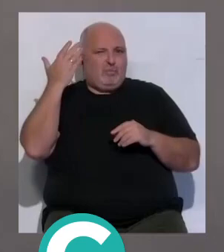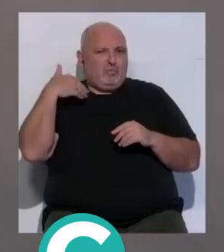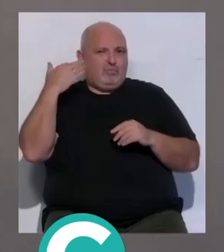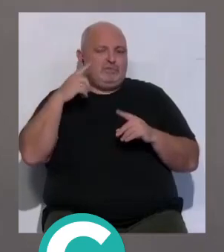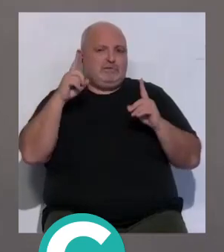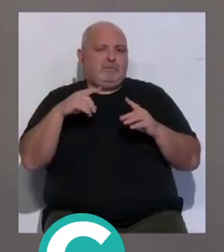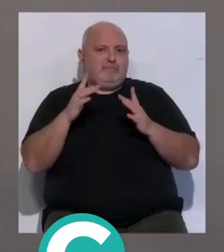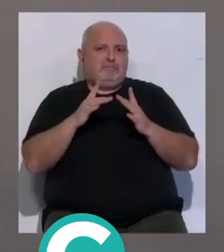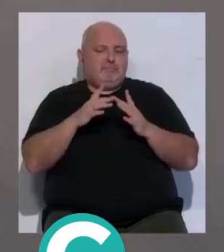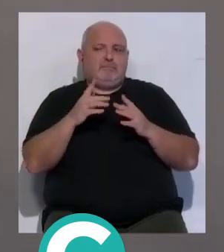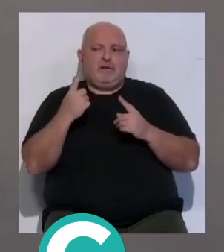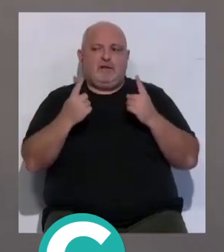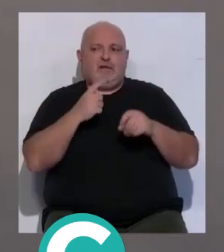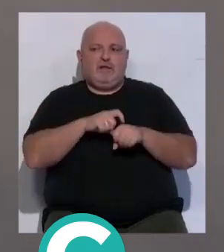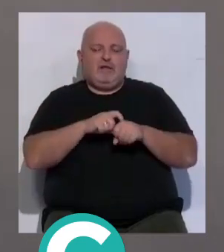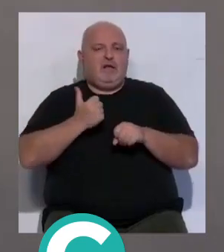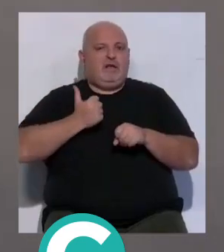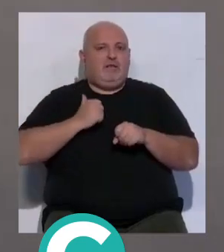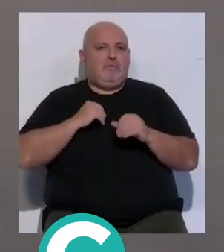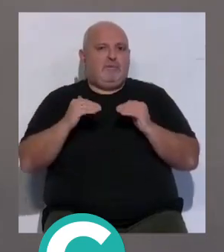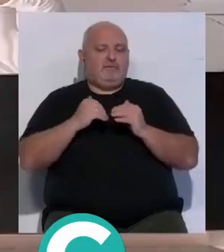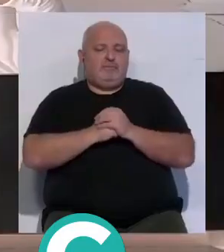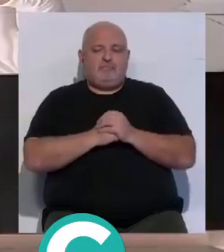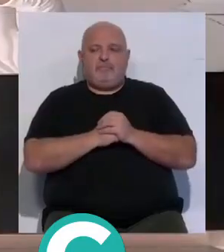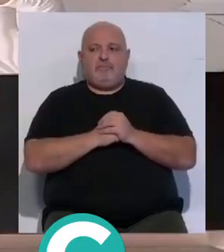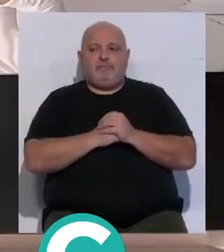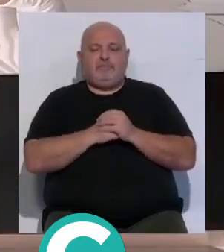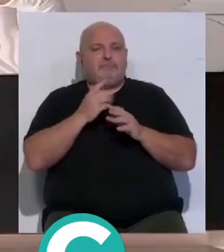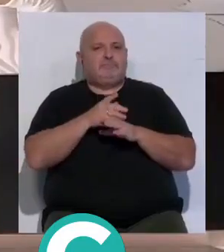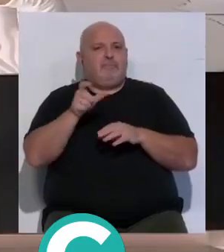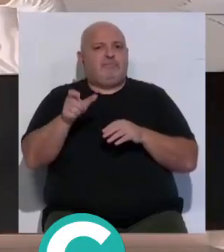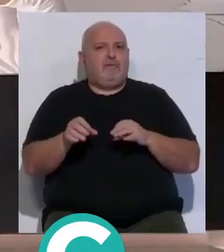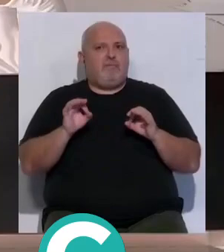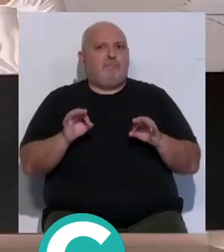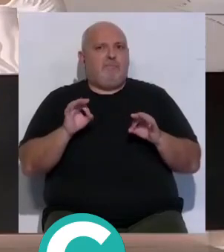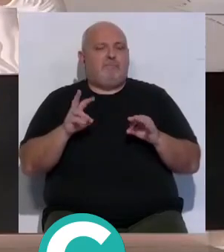perfectamente porque cada uno supo aprovechar su momento Sí además un futbolista que no solo como